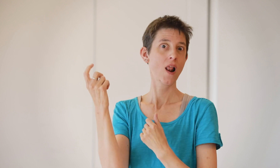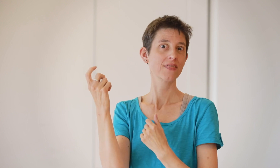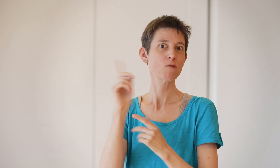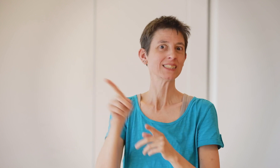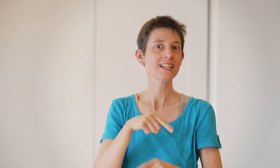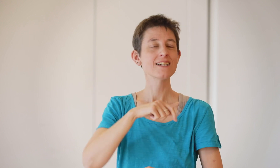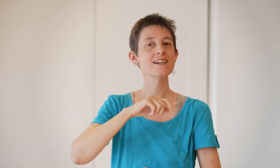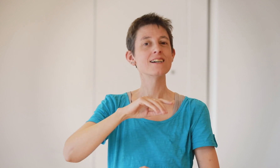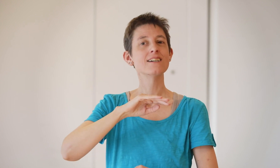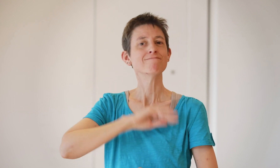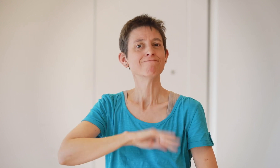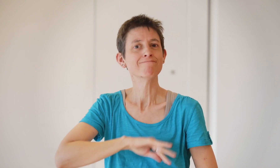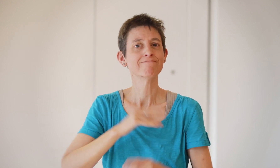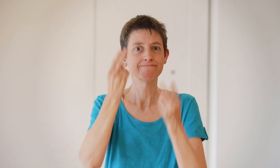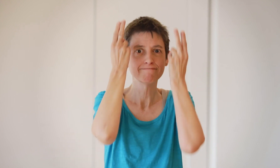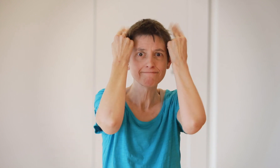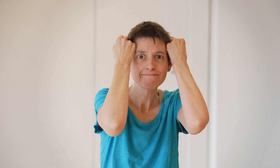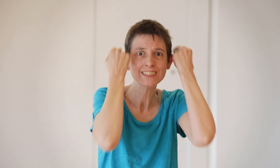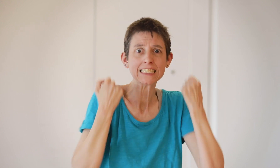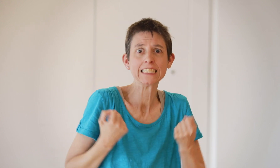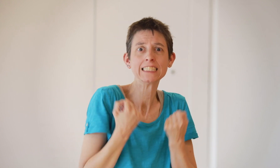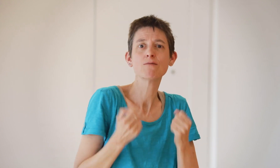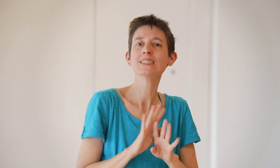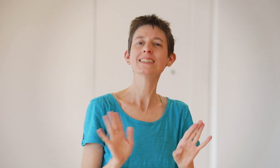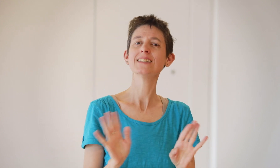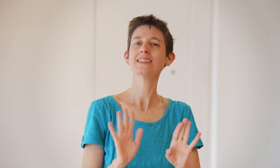Sie müssen nicht alles dulden und auf sich nehmen.